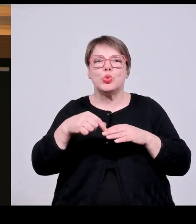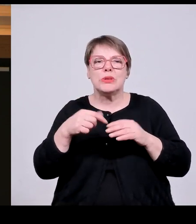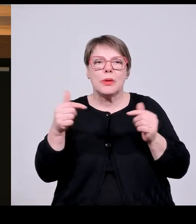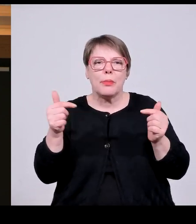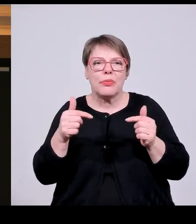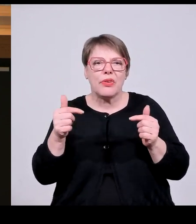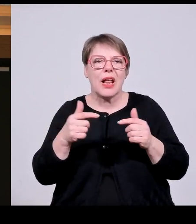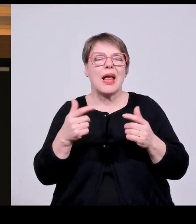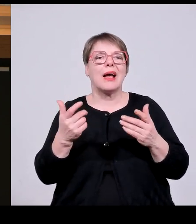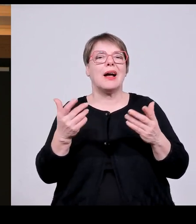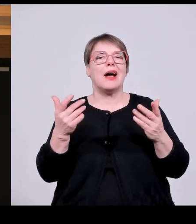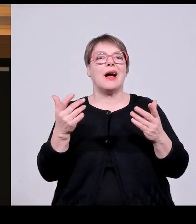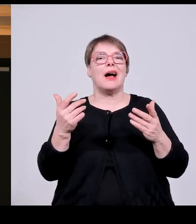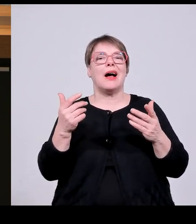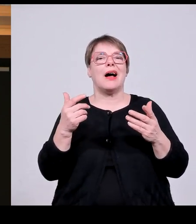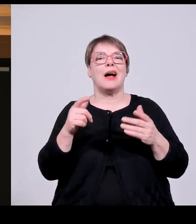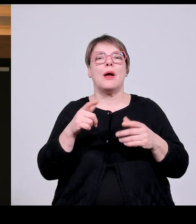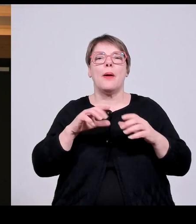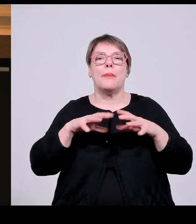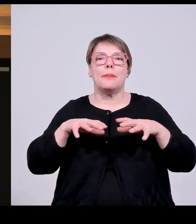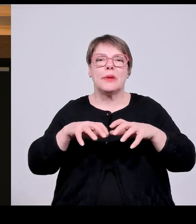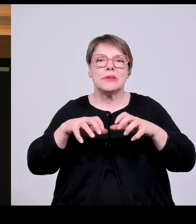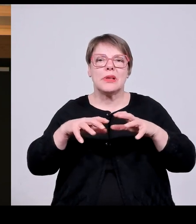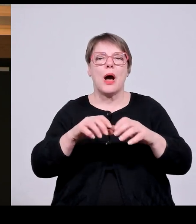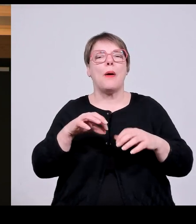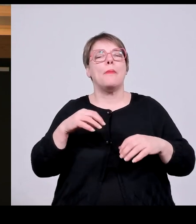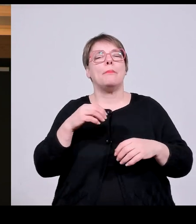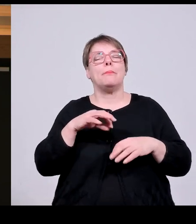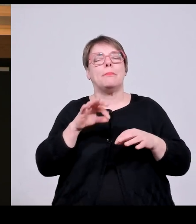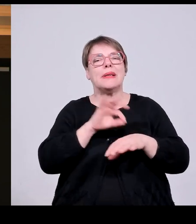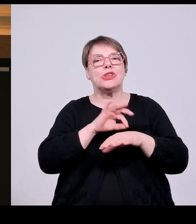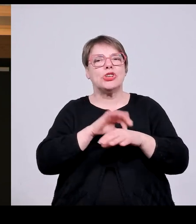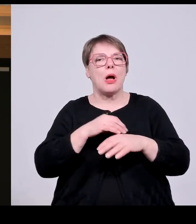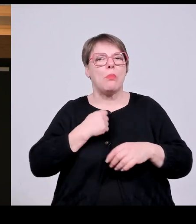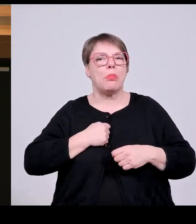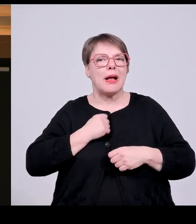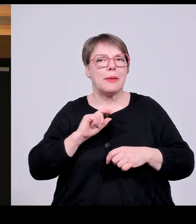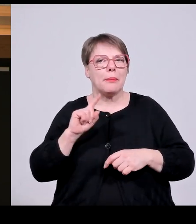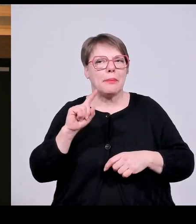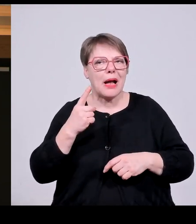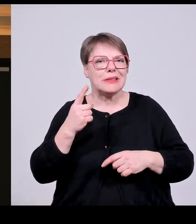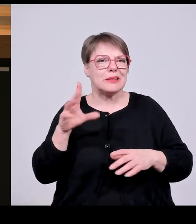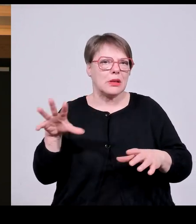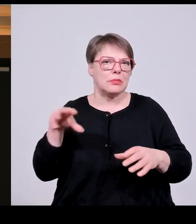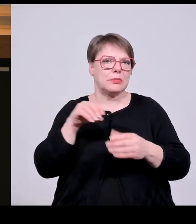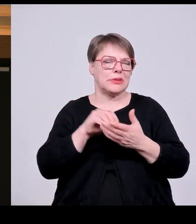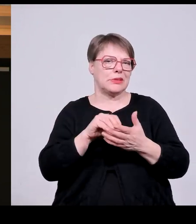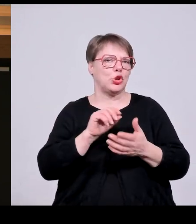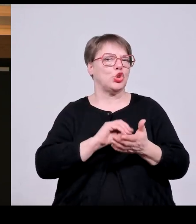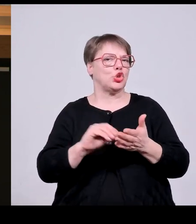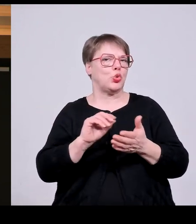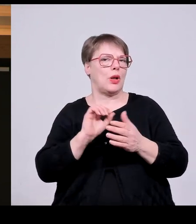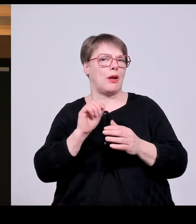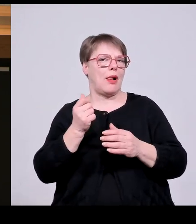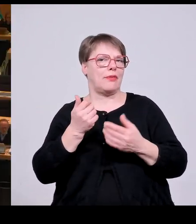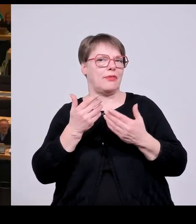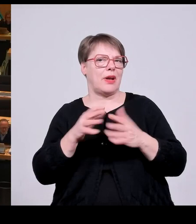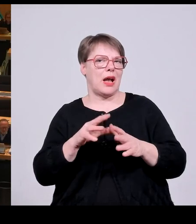Eine Chance, ihr Leben selbst zu gestalten. Und was nützt die es für unsere Gesellschaft zu tun und dazu gehört es einfach, dass man Ausbildungsberufe Entgelt